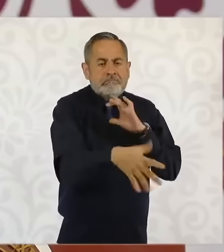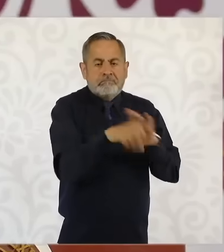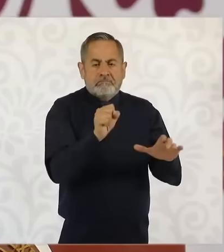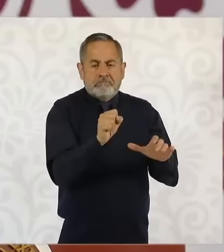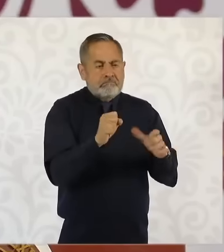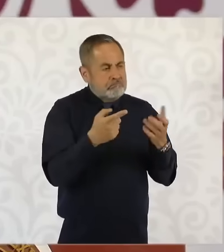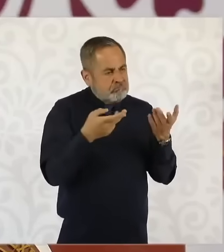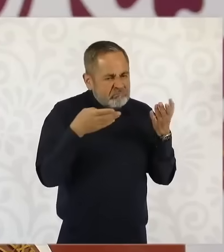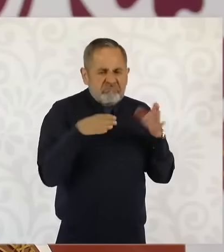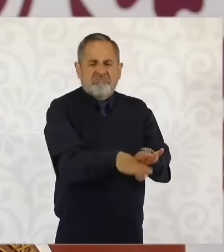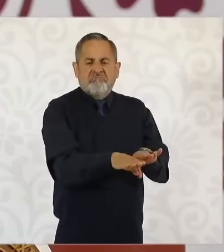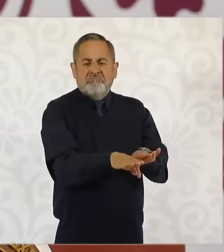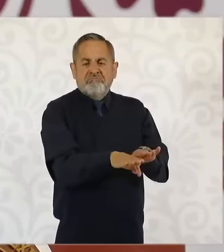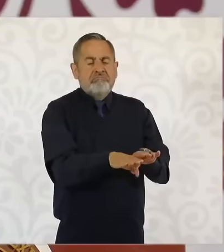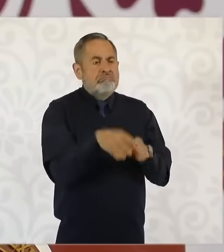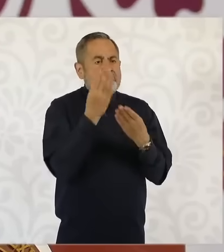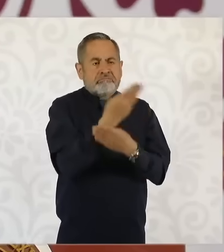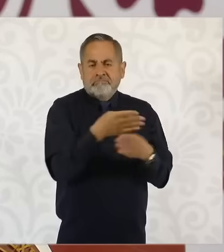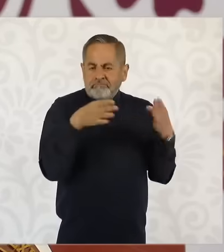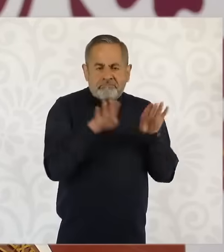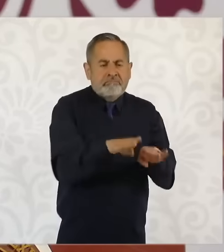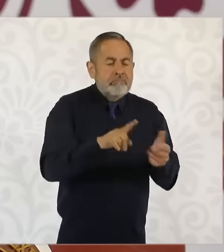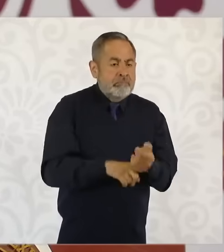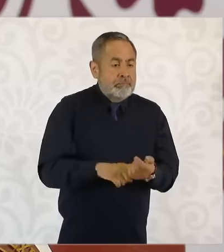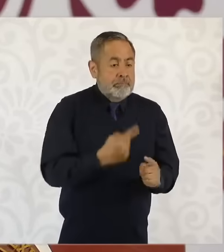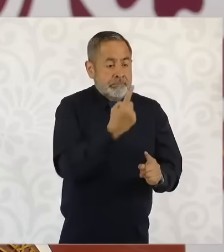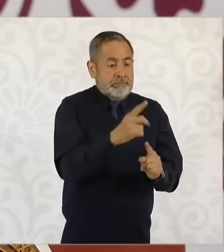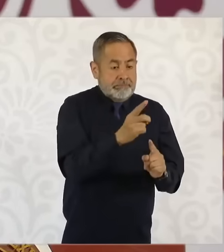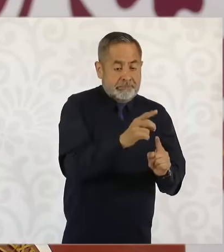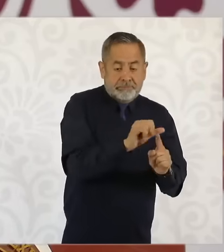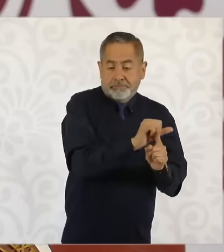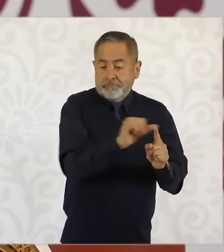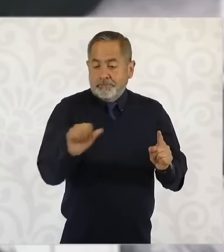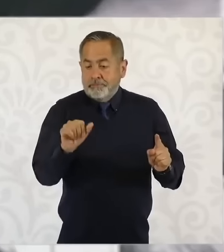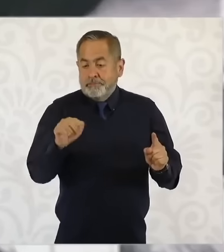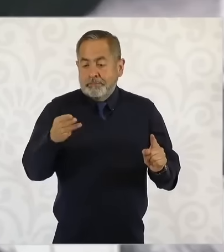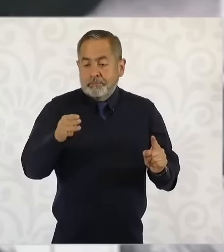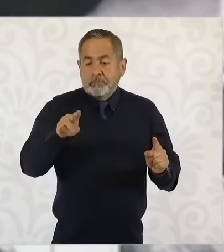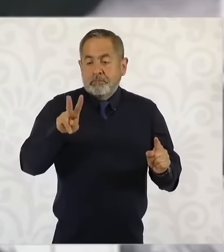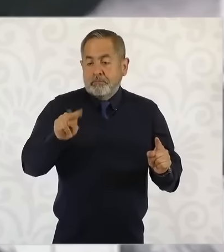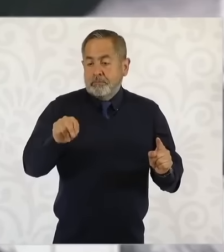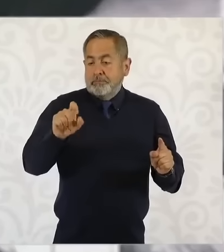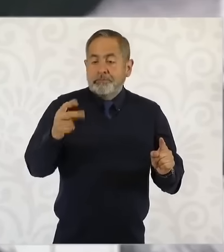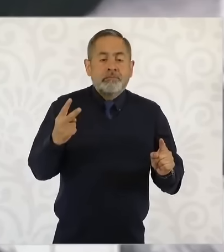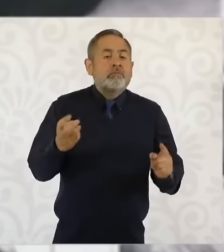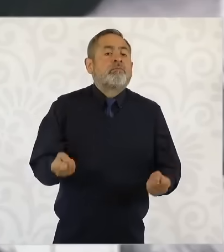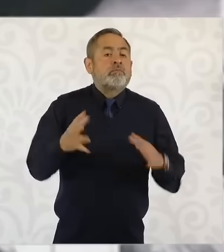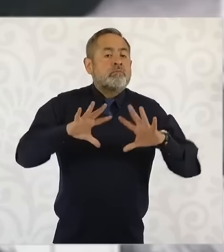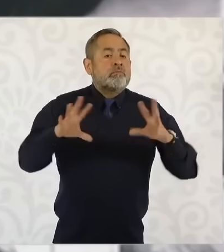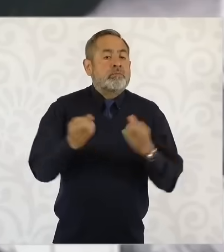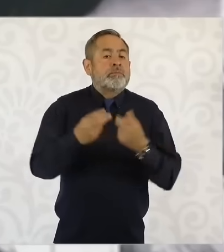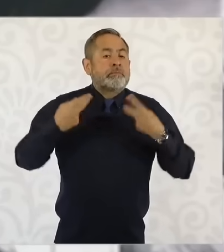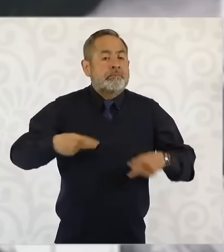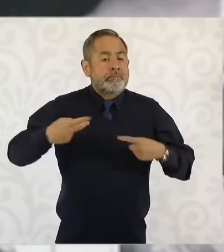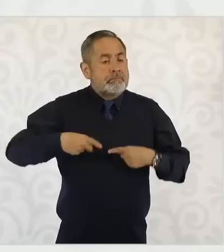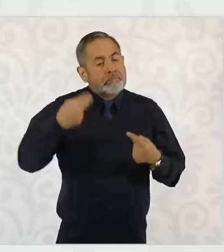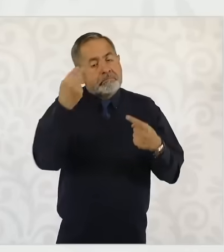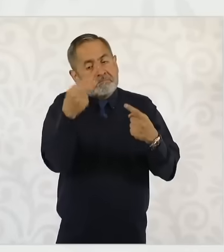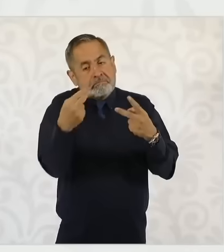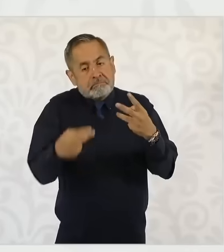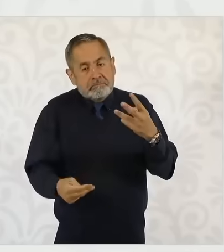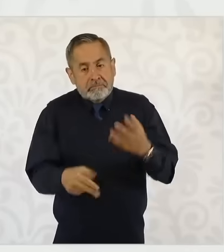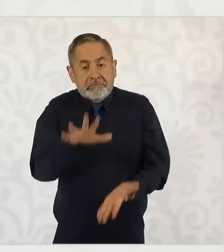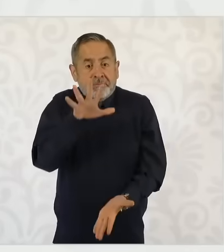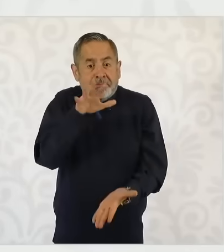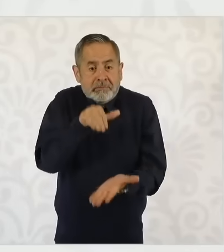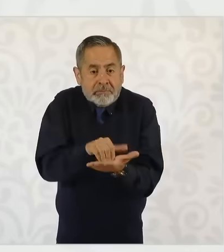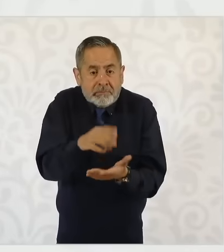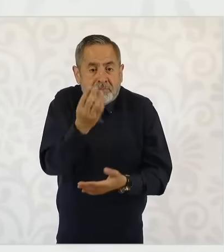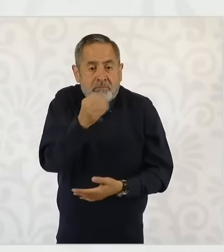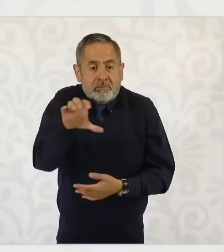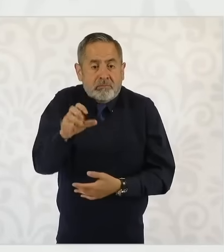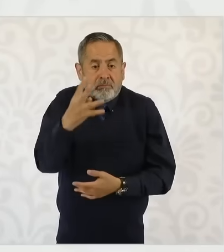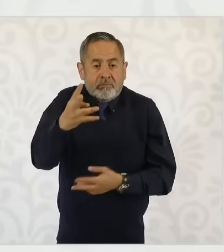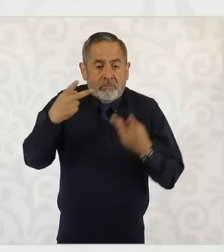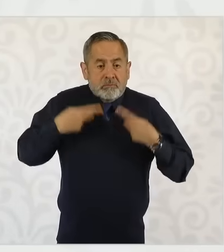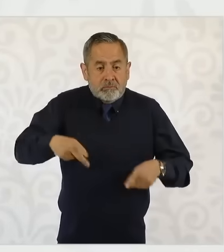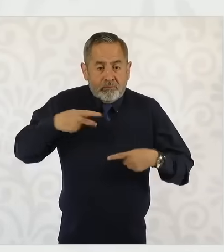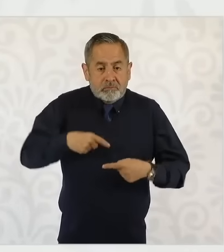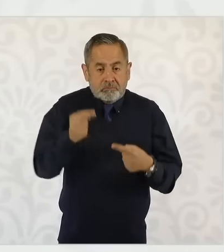de 2018 a marzo de 2025 se incluyeron en la lista de personas bloqueadas a 5904 personas físicas y